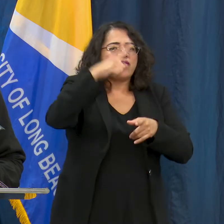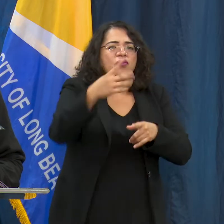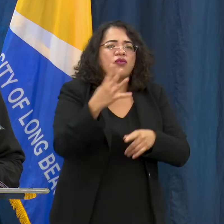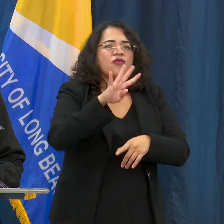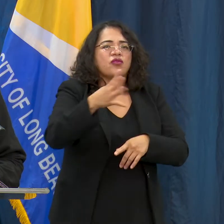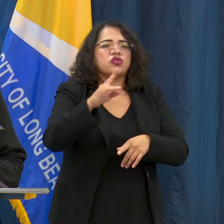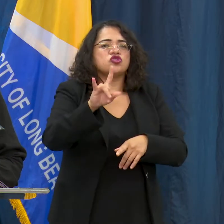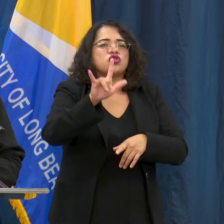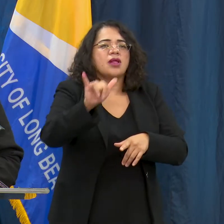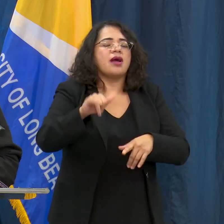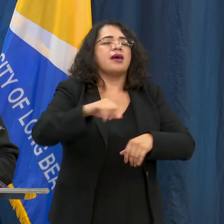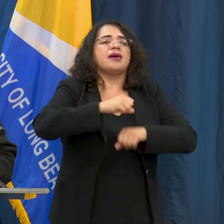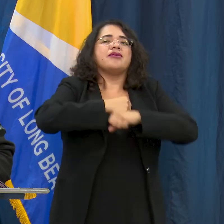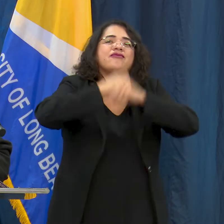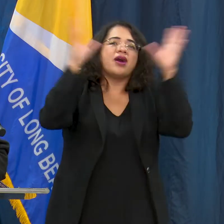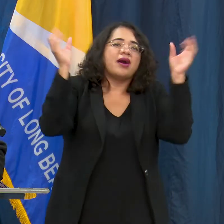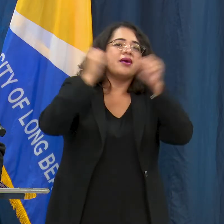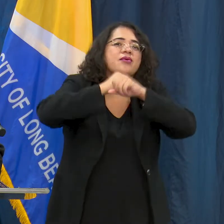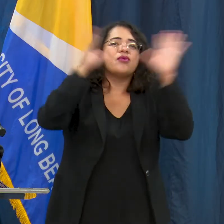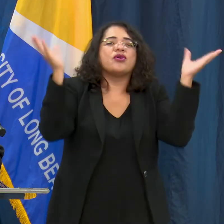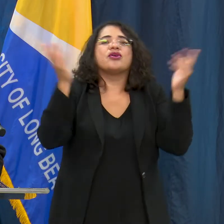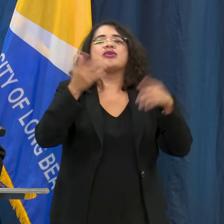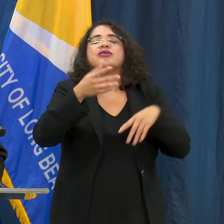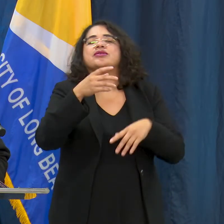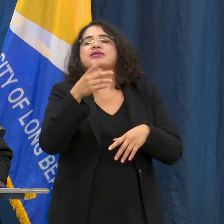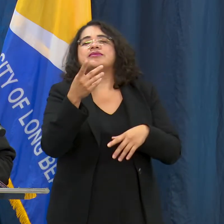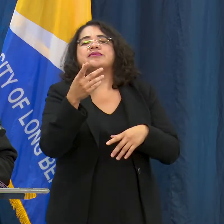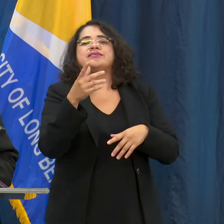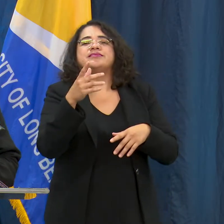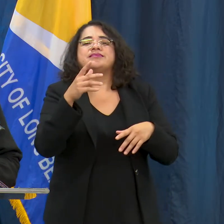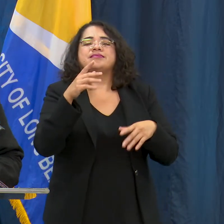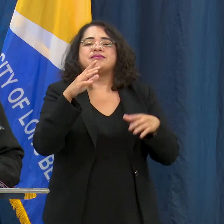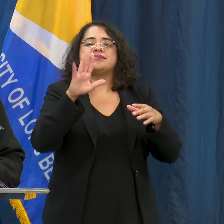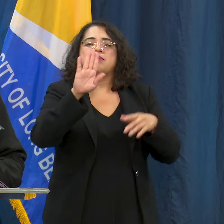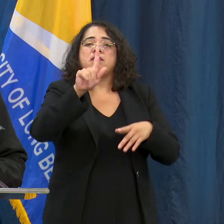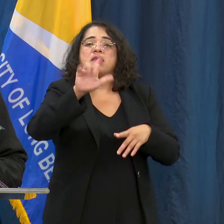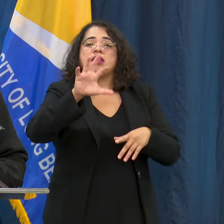se ven tows este en la ciudad es a tomado su tiempo nosotros en long beach